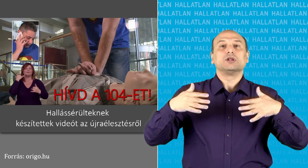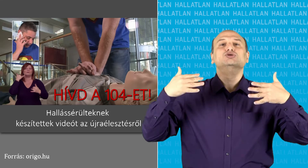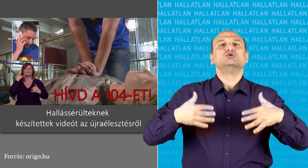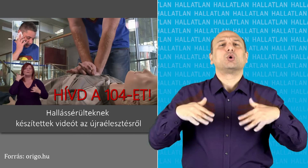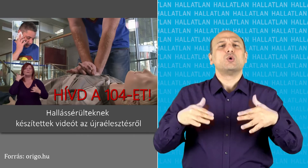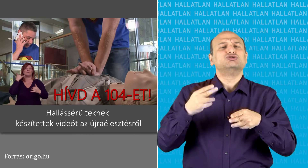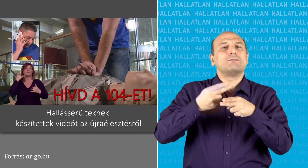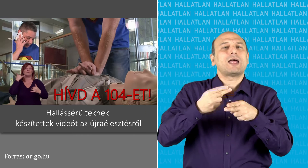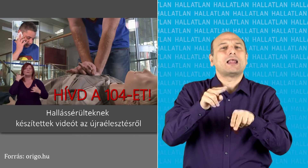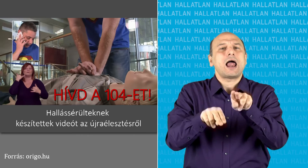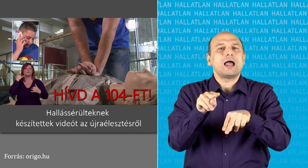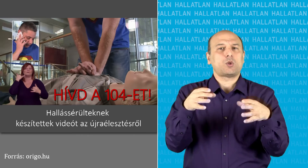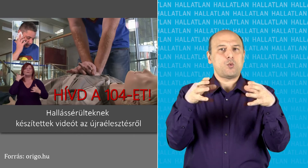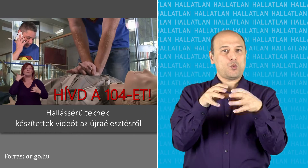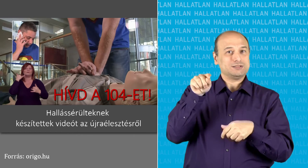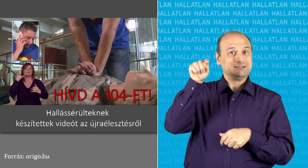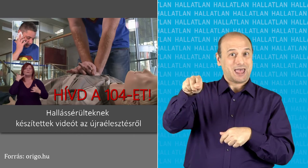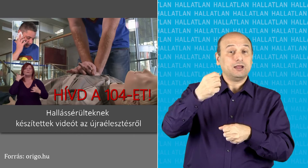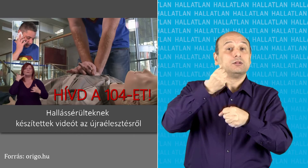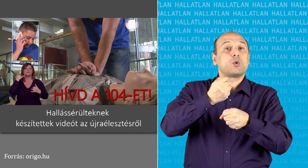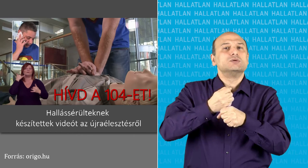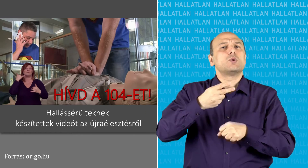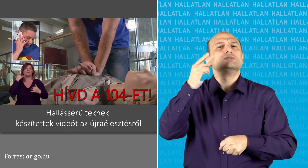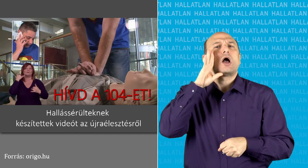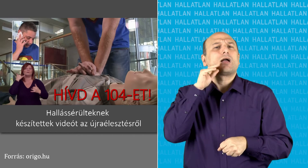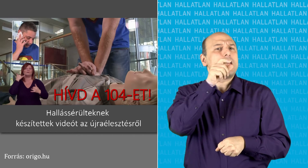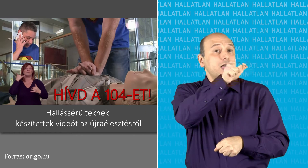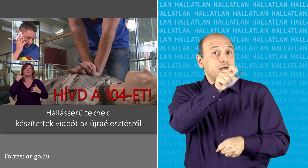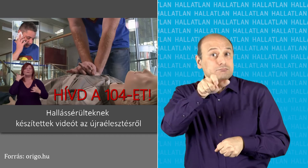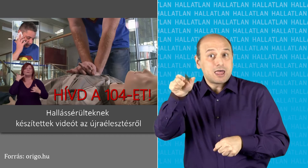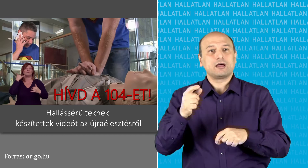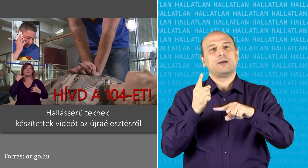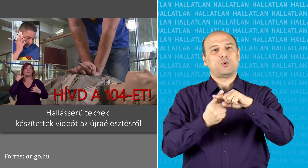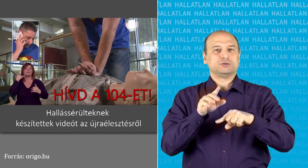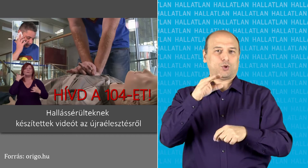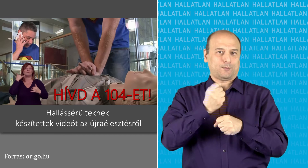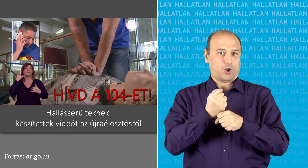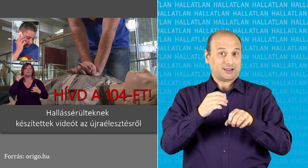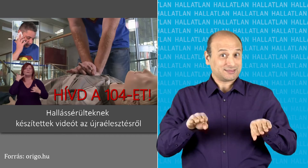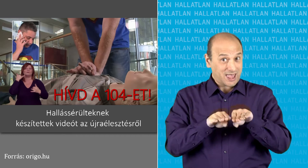Sürgősségi Betegellátó Osztályán dolgozó szakember öt kollégája